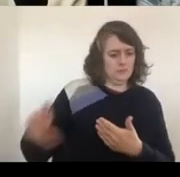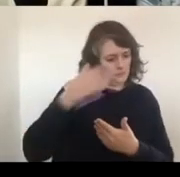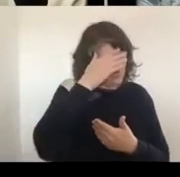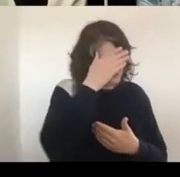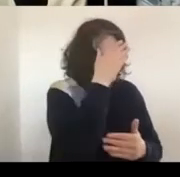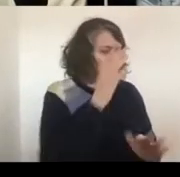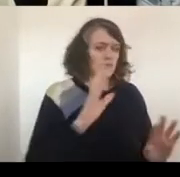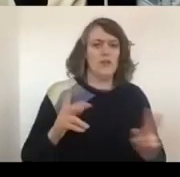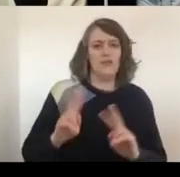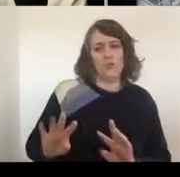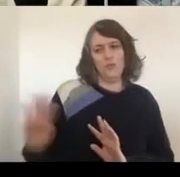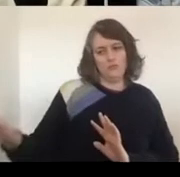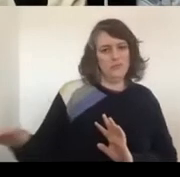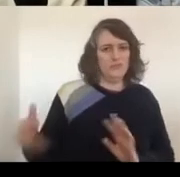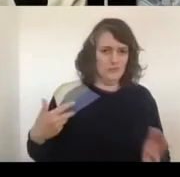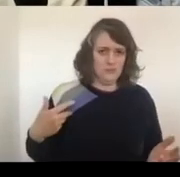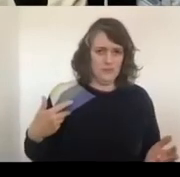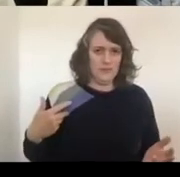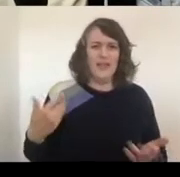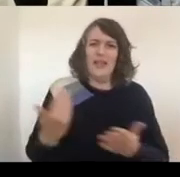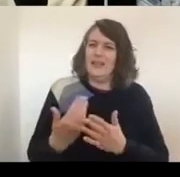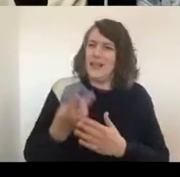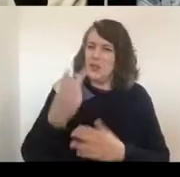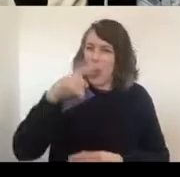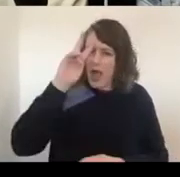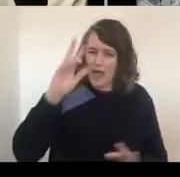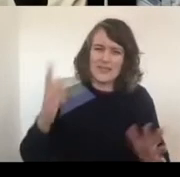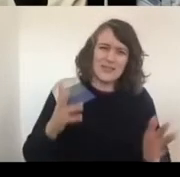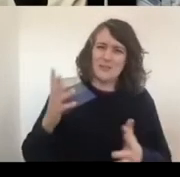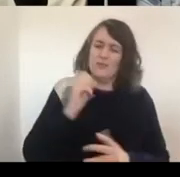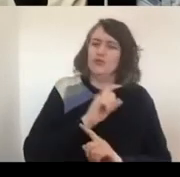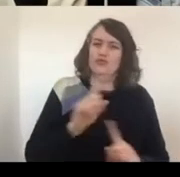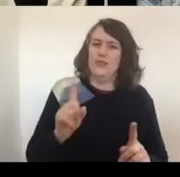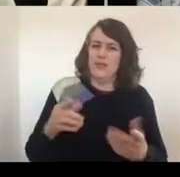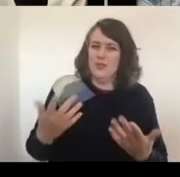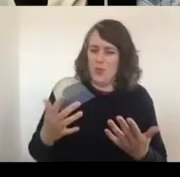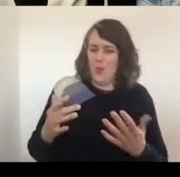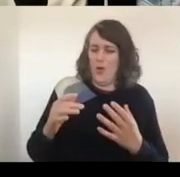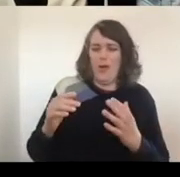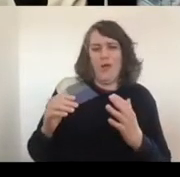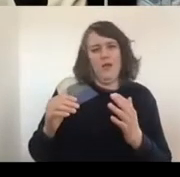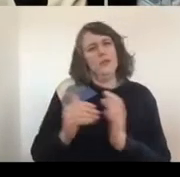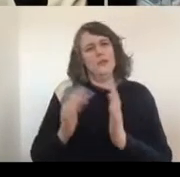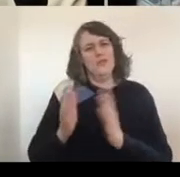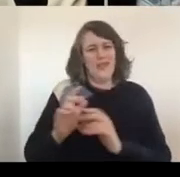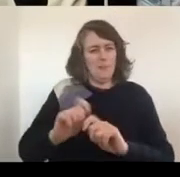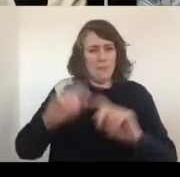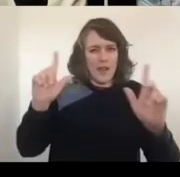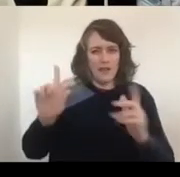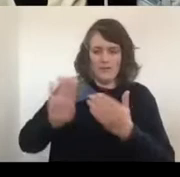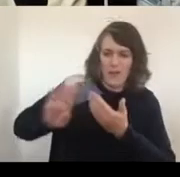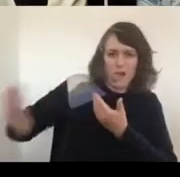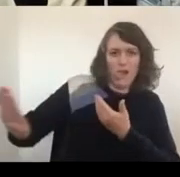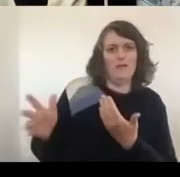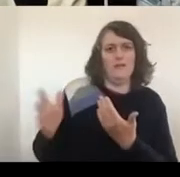dann lass ich dich in Ruhe. Und das genau ist es nicht. Und von daher gesehen, würde ich gerne,